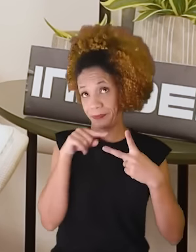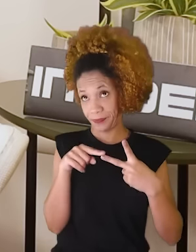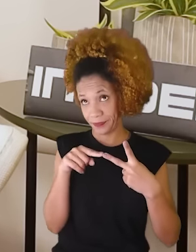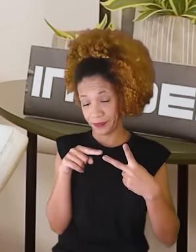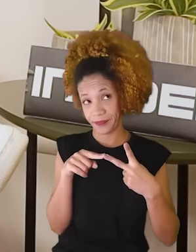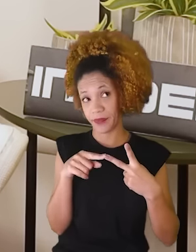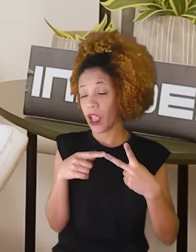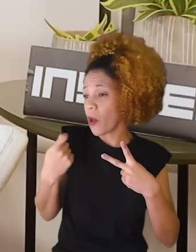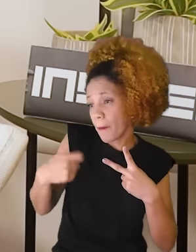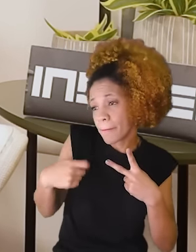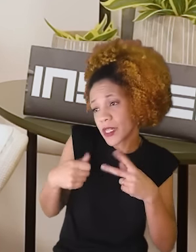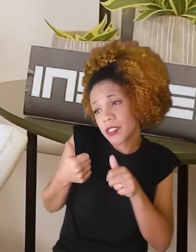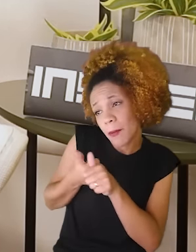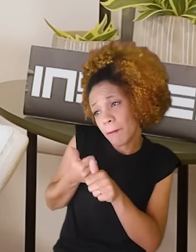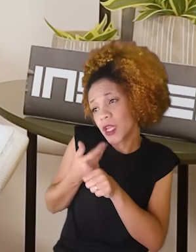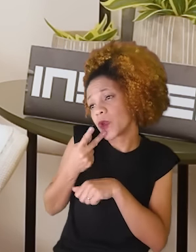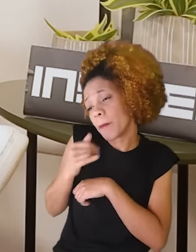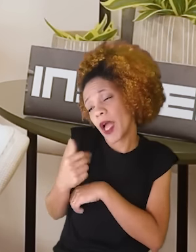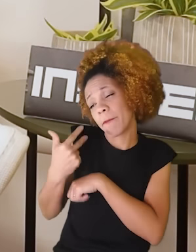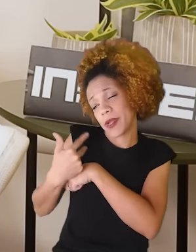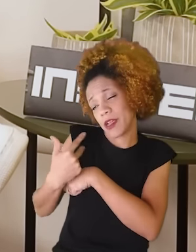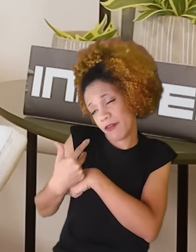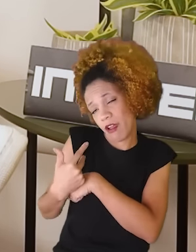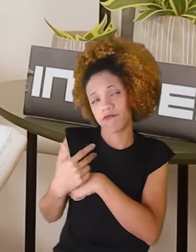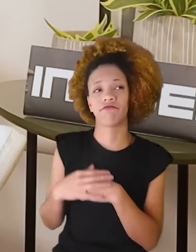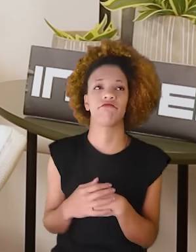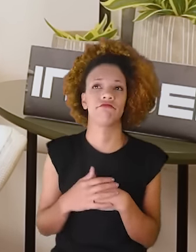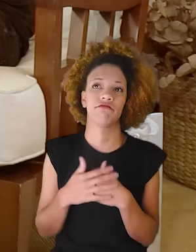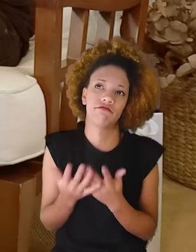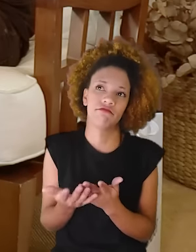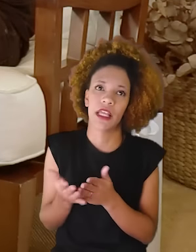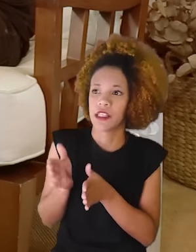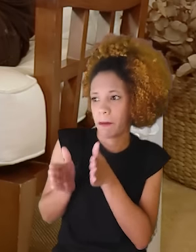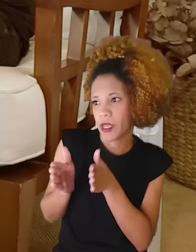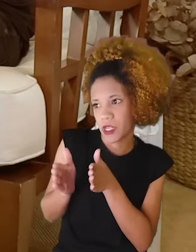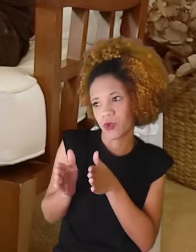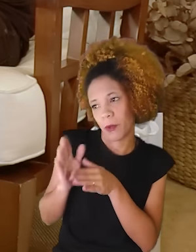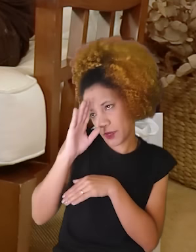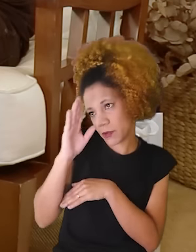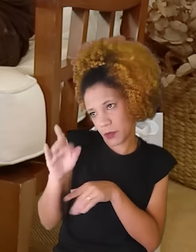motivo é que eu preciso est perto dos meus pais para gravar tá né nesse momento principalmente